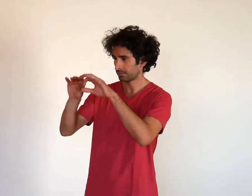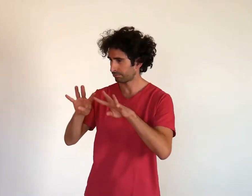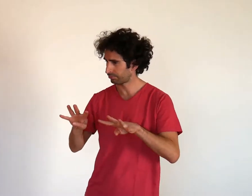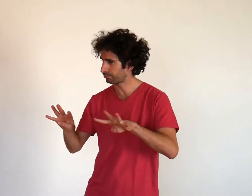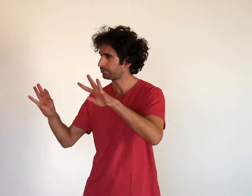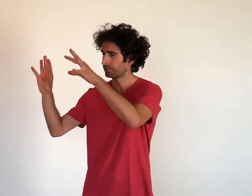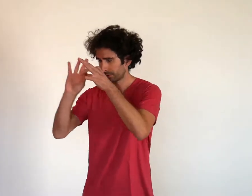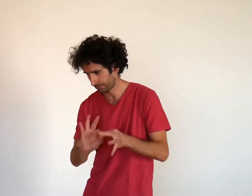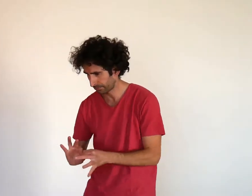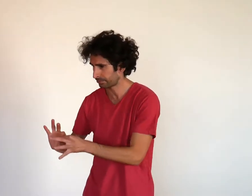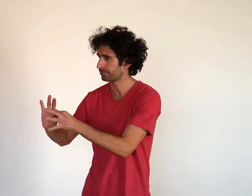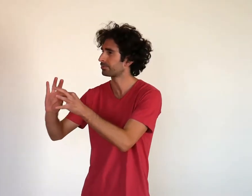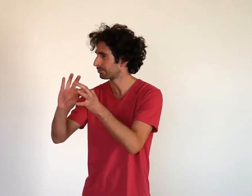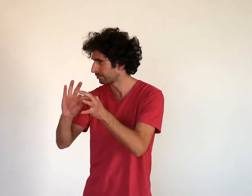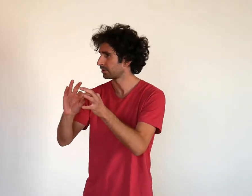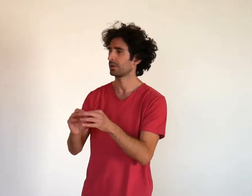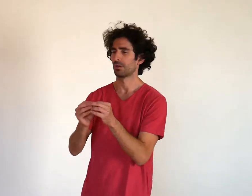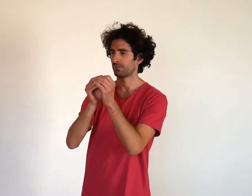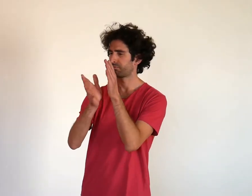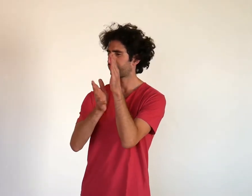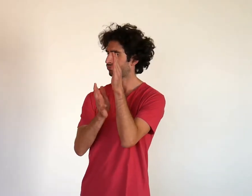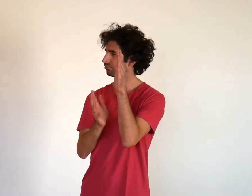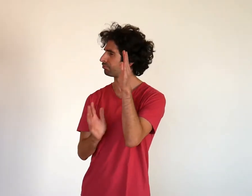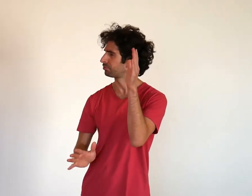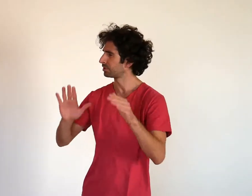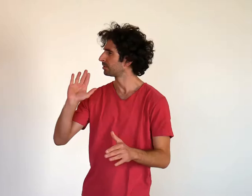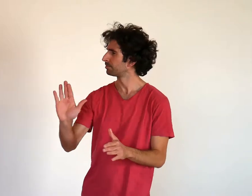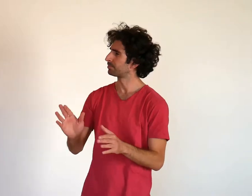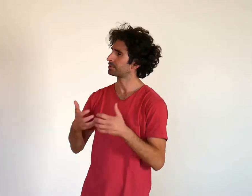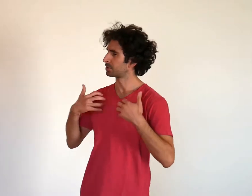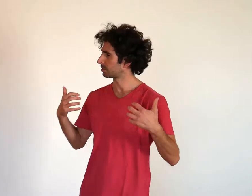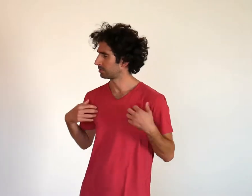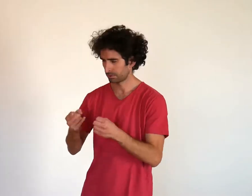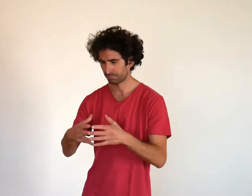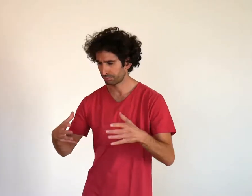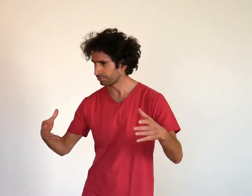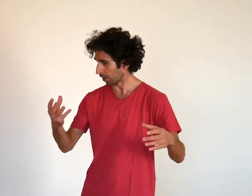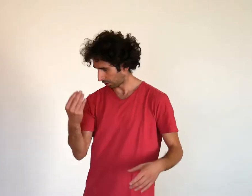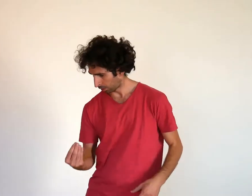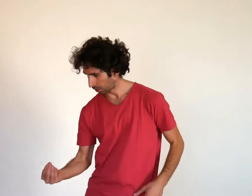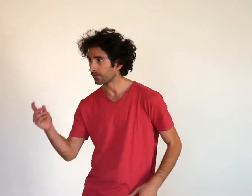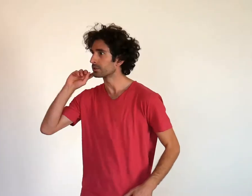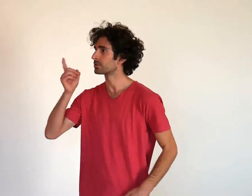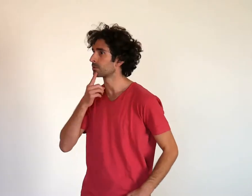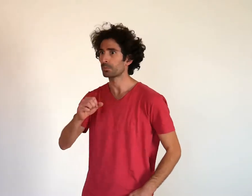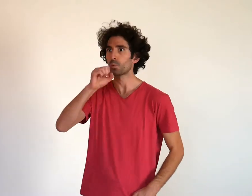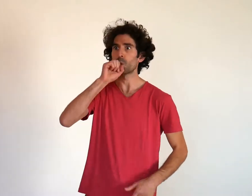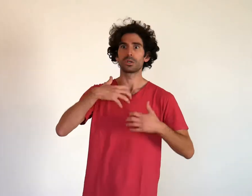entre étudiants et professionnels. Aussi développer le vocabulaire en langue des signes scientifique, transmettre leur passion